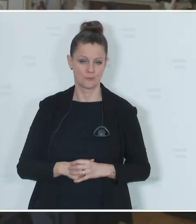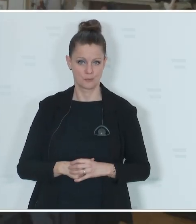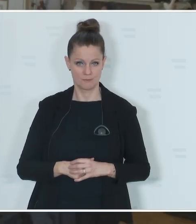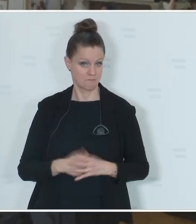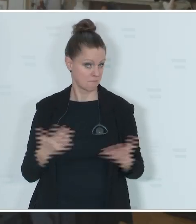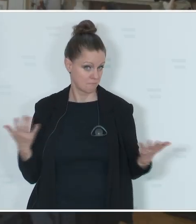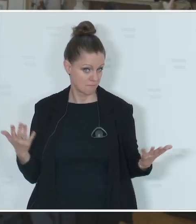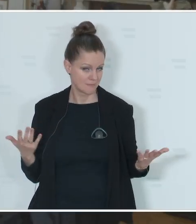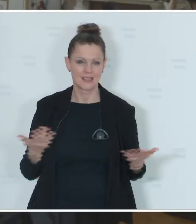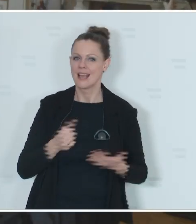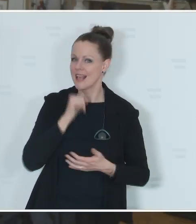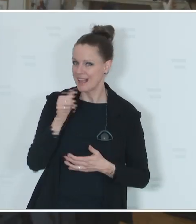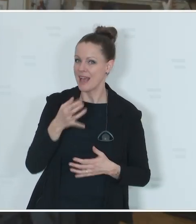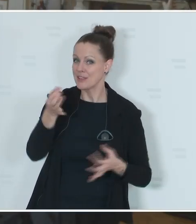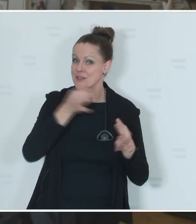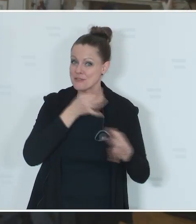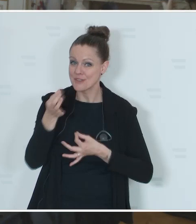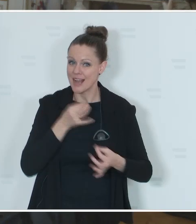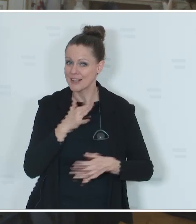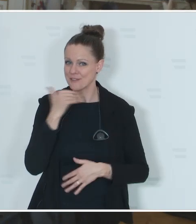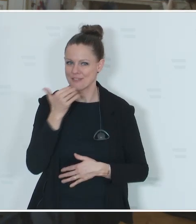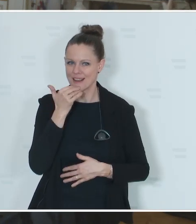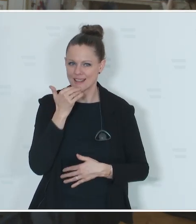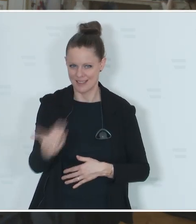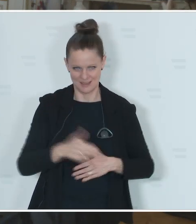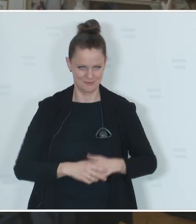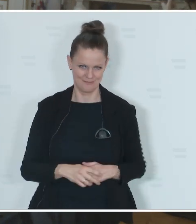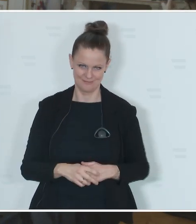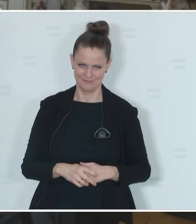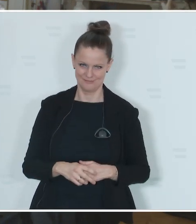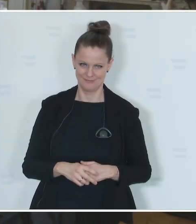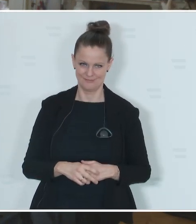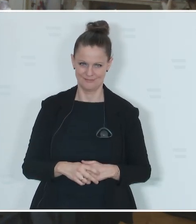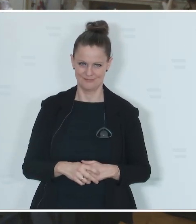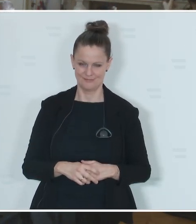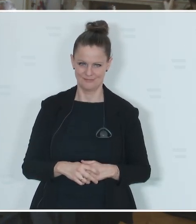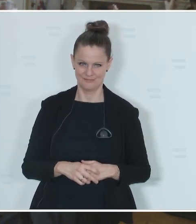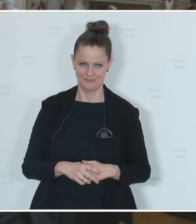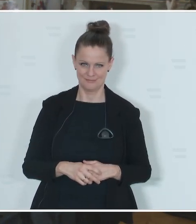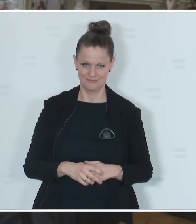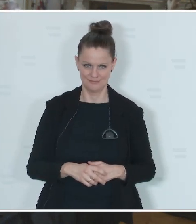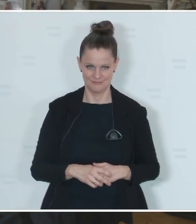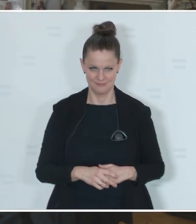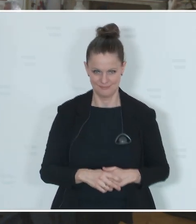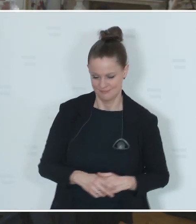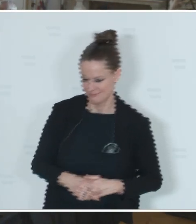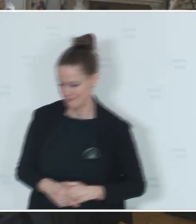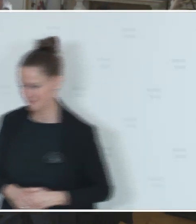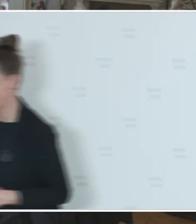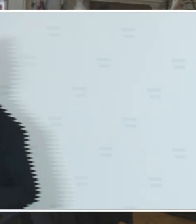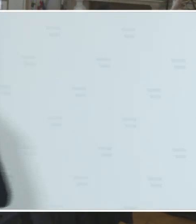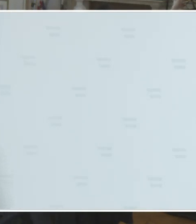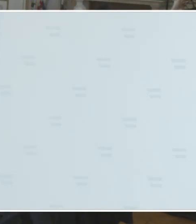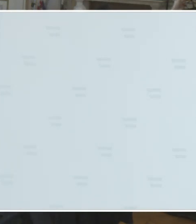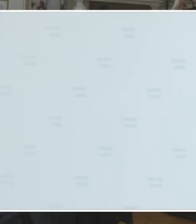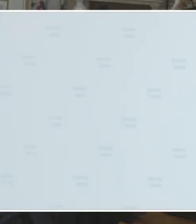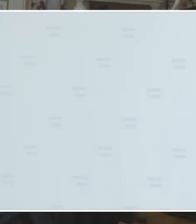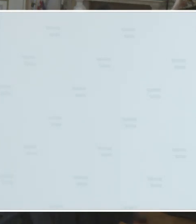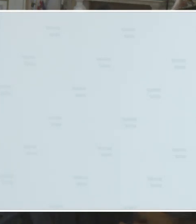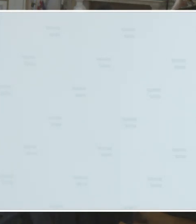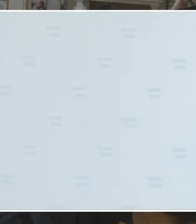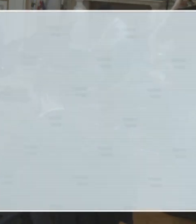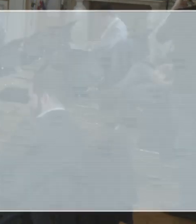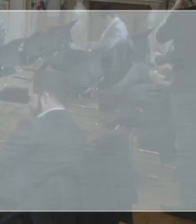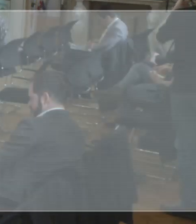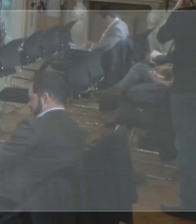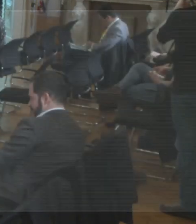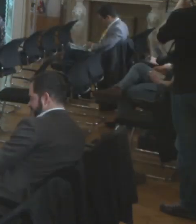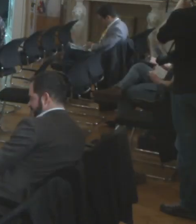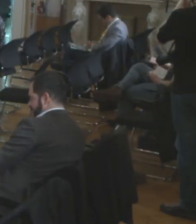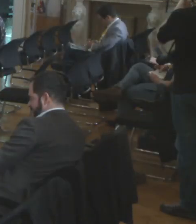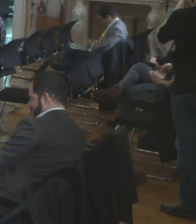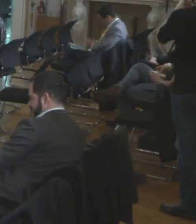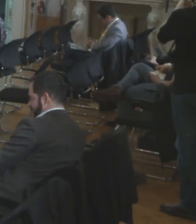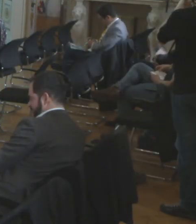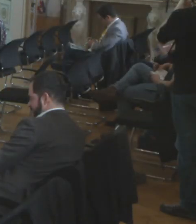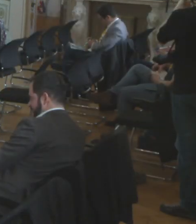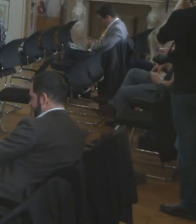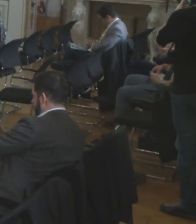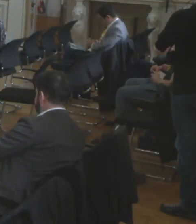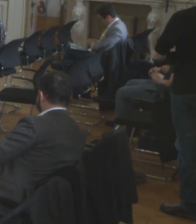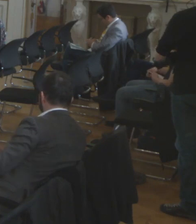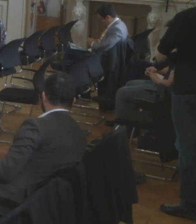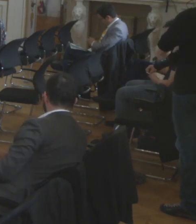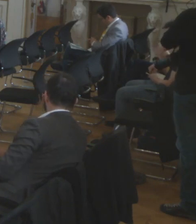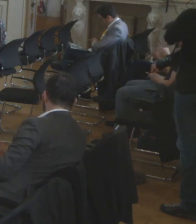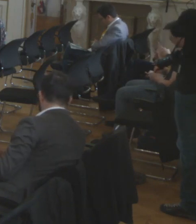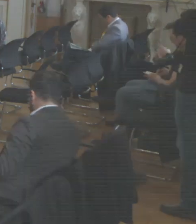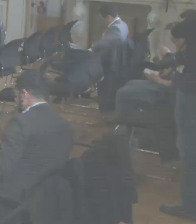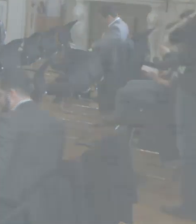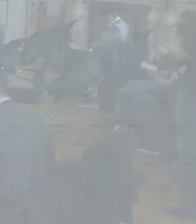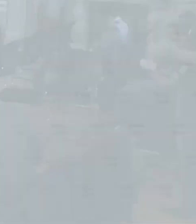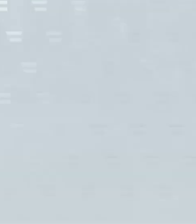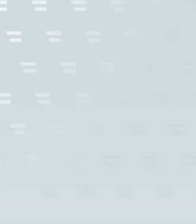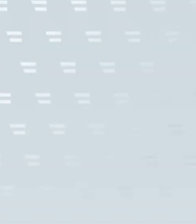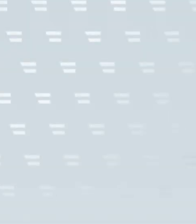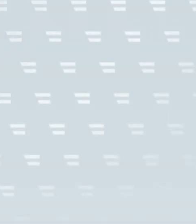keine Fragen mehr gibt, dann bedanke ich mich sehr herzlich. Vielen Dank.